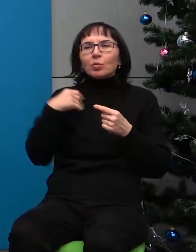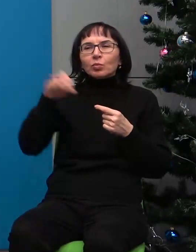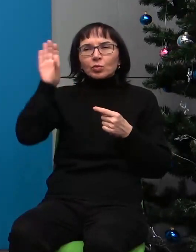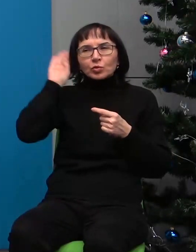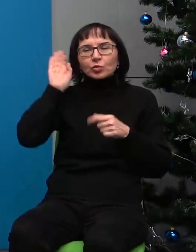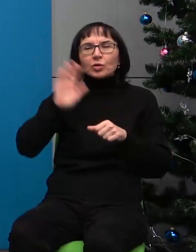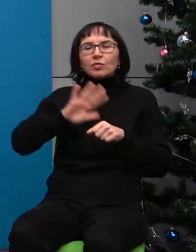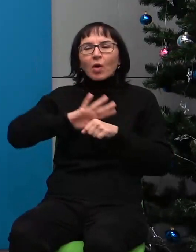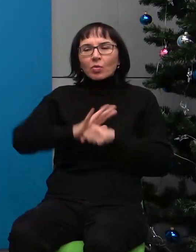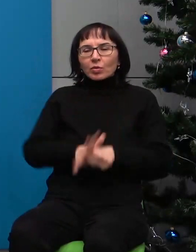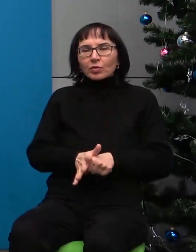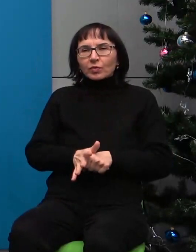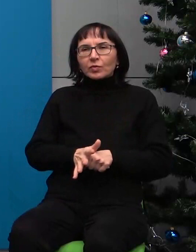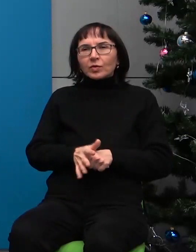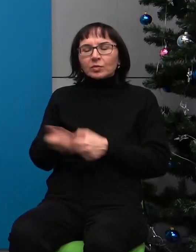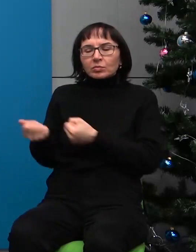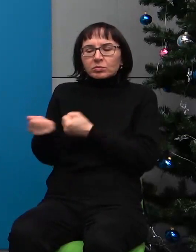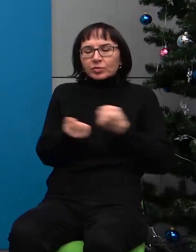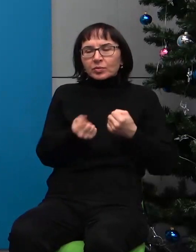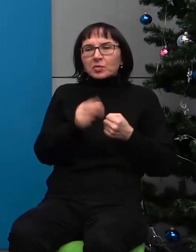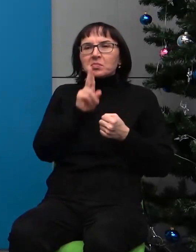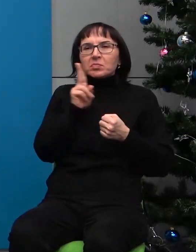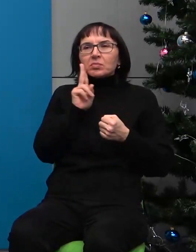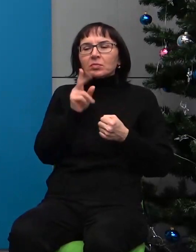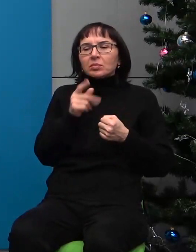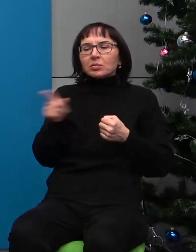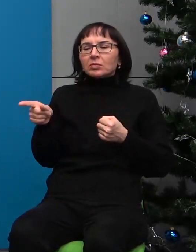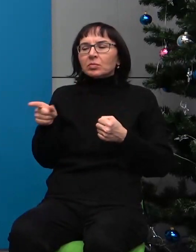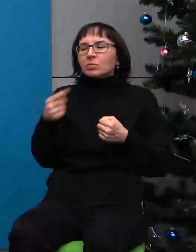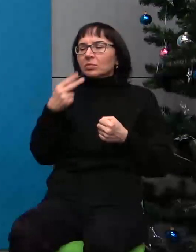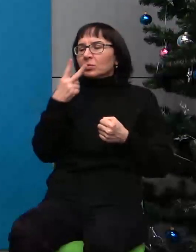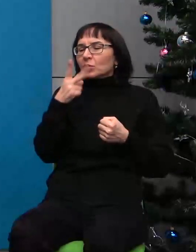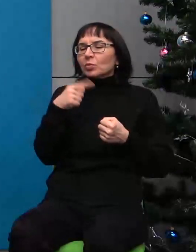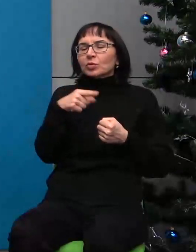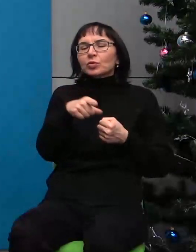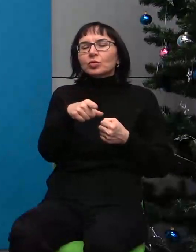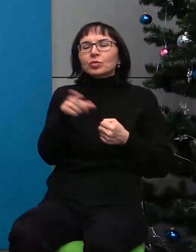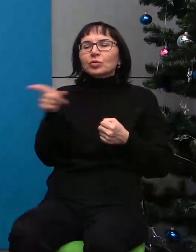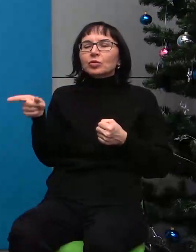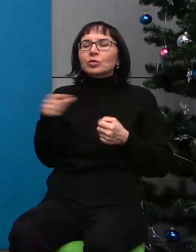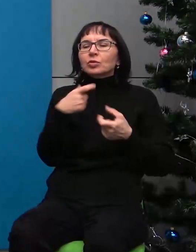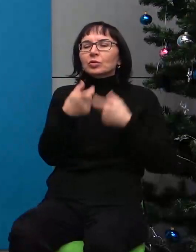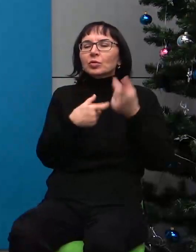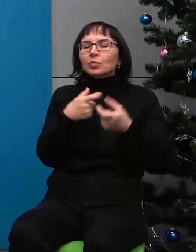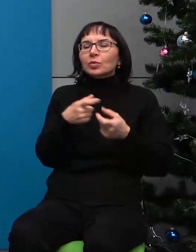Przyblokł jej matkę i powiedział jej matce, widzisz co zrobiła swojej córce, prawda. Więc to może nie jest tak brutalne,